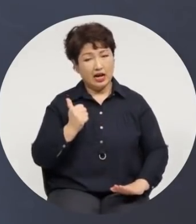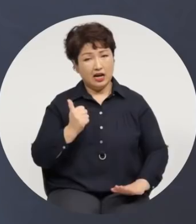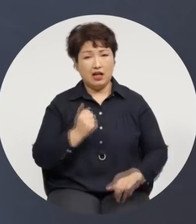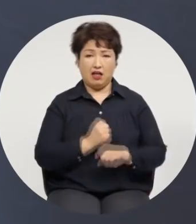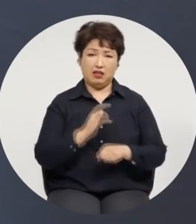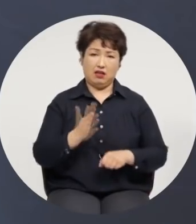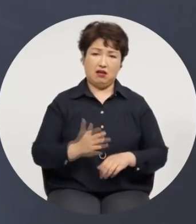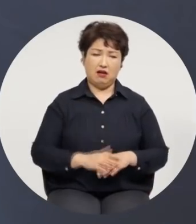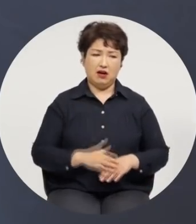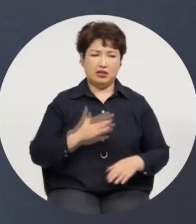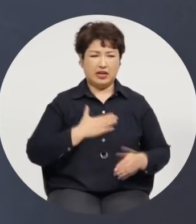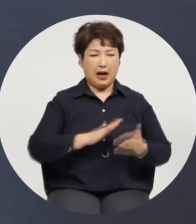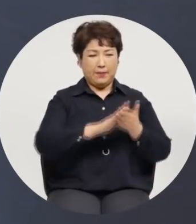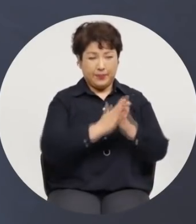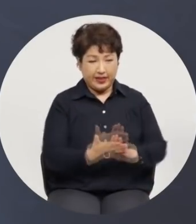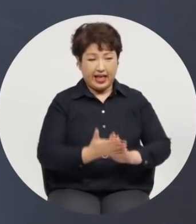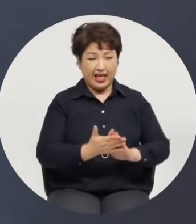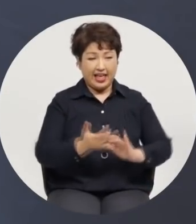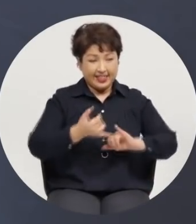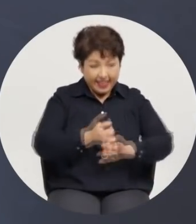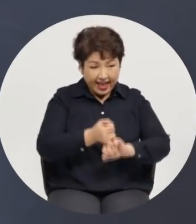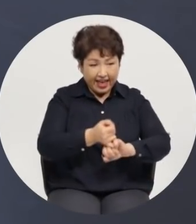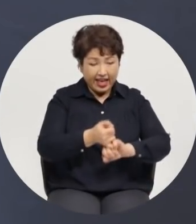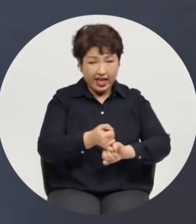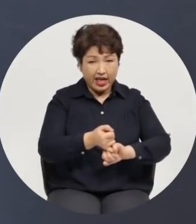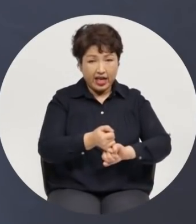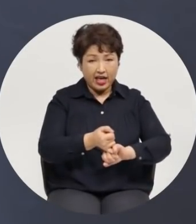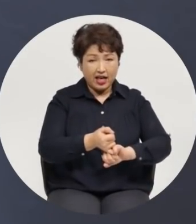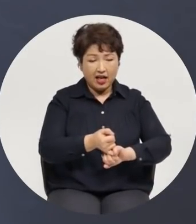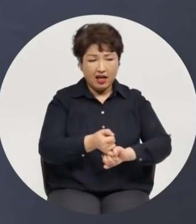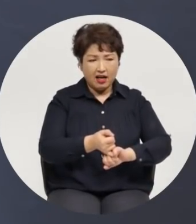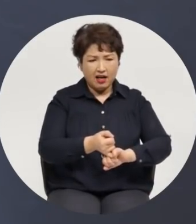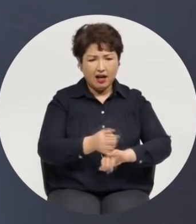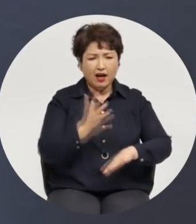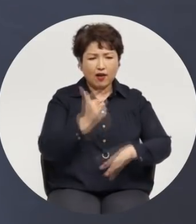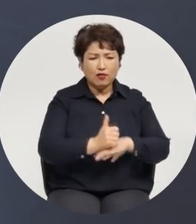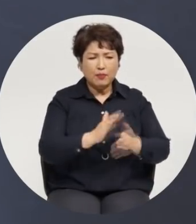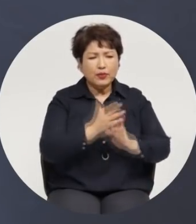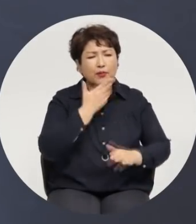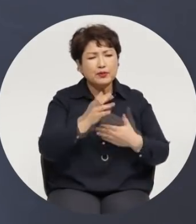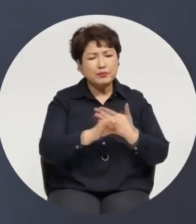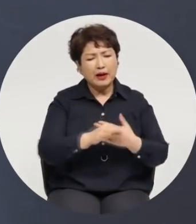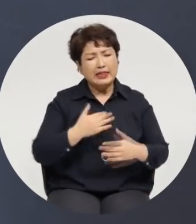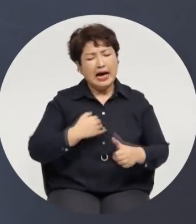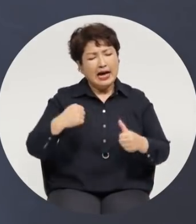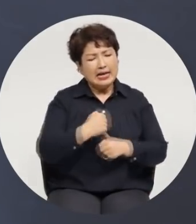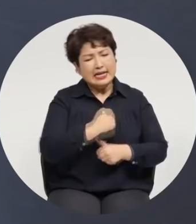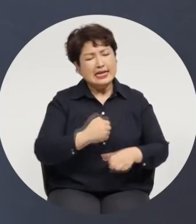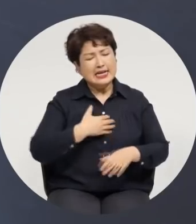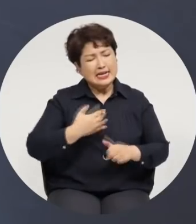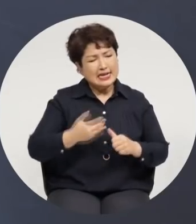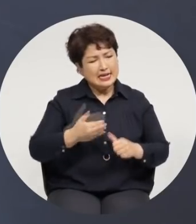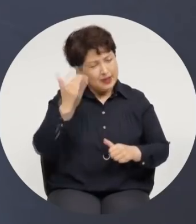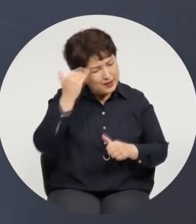'내가 변해야 된다!' 하고 먼저 마음먹었는데 본인이 변하지 않으면 이제 본인을 또 학대해요 아이를 변화시키려다 안 변하니까 아이를 미워하다가